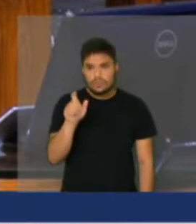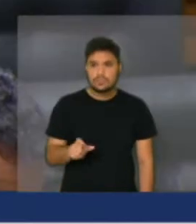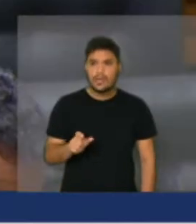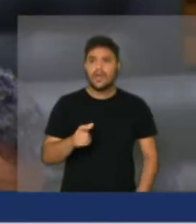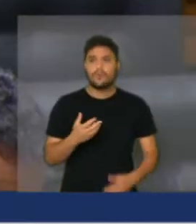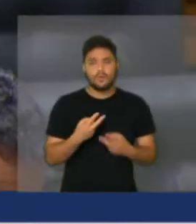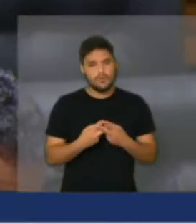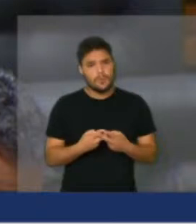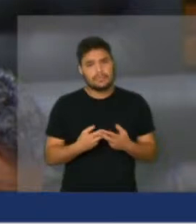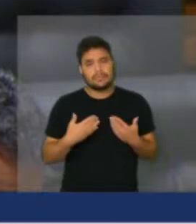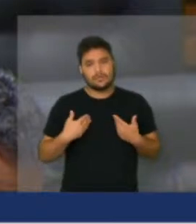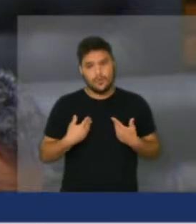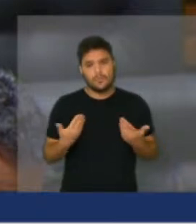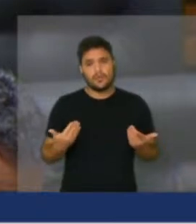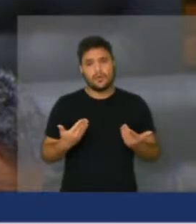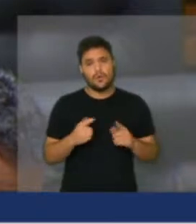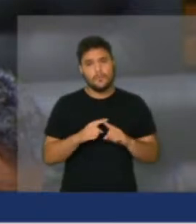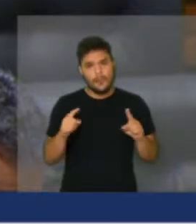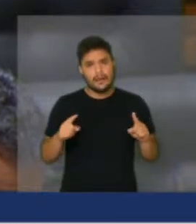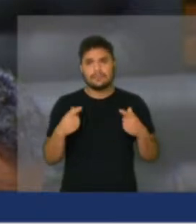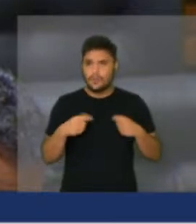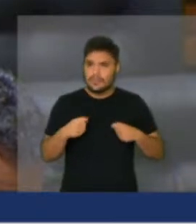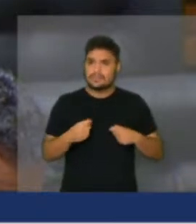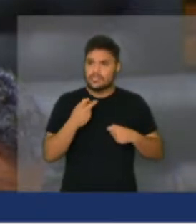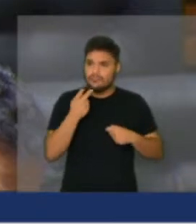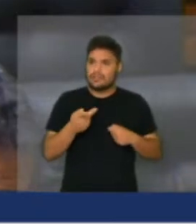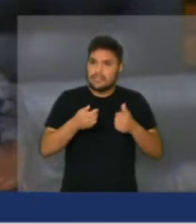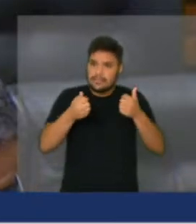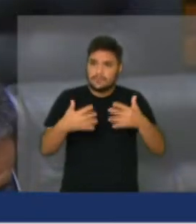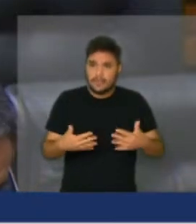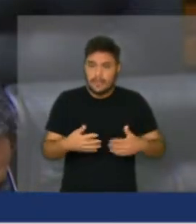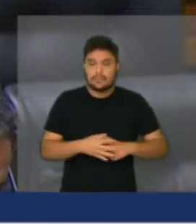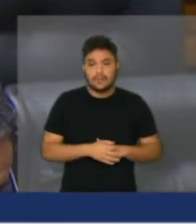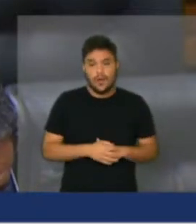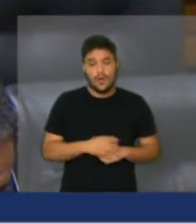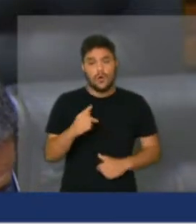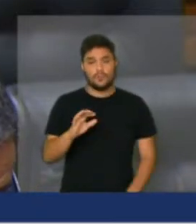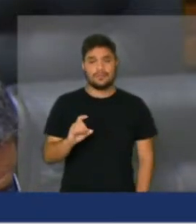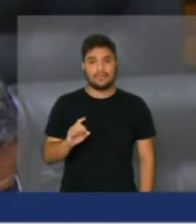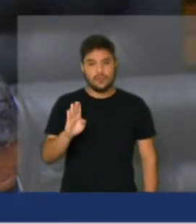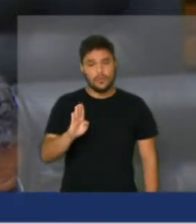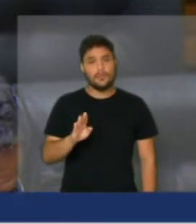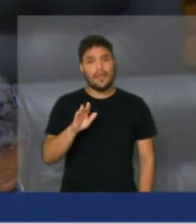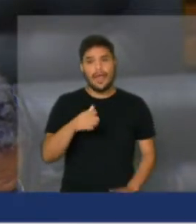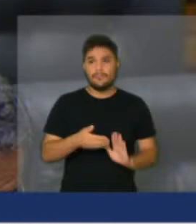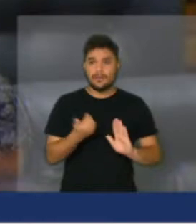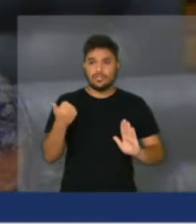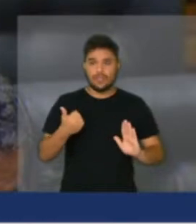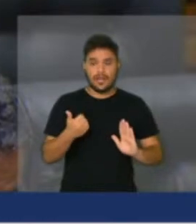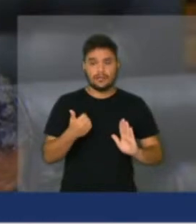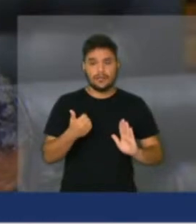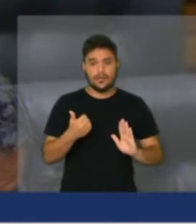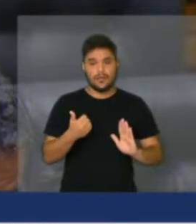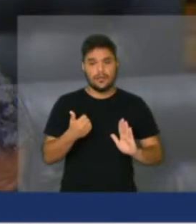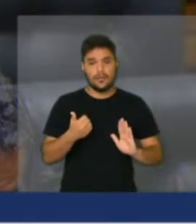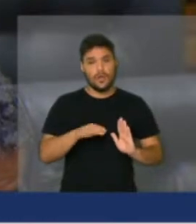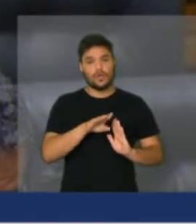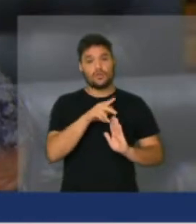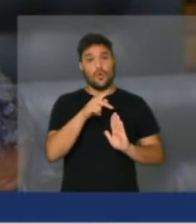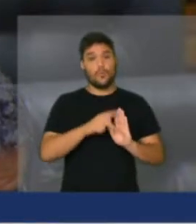ESSAS EXPLICAÇÕES. O PCDOB É PELA RETIRADA DO PROJETO PARA QUE A GENTE RETOME AS DISCUSSÕES. JÁ QUE NEM O